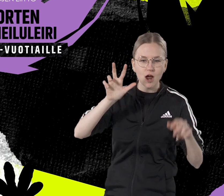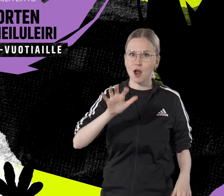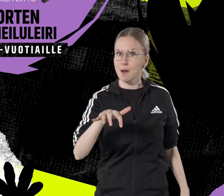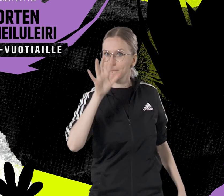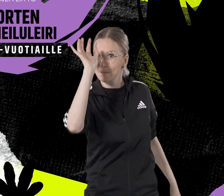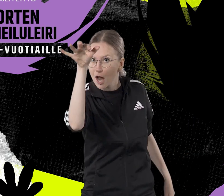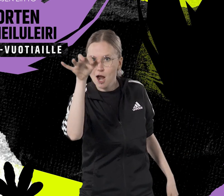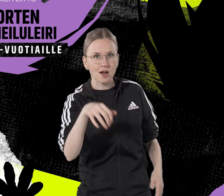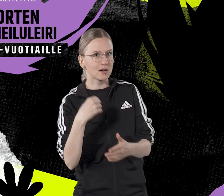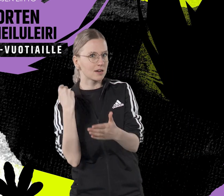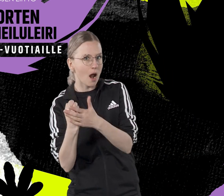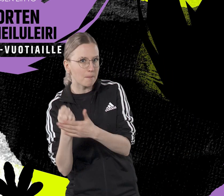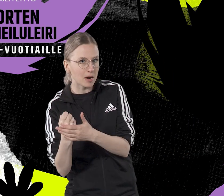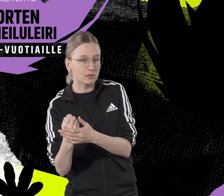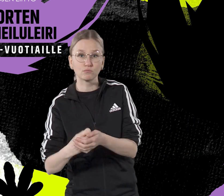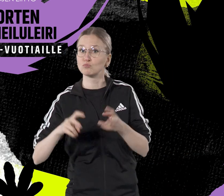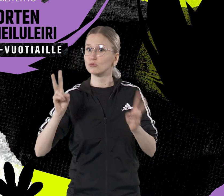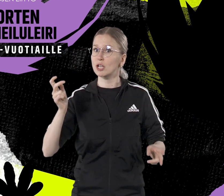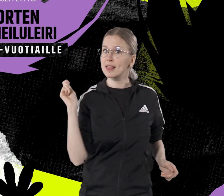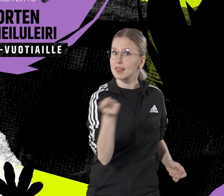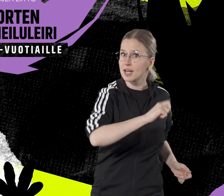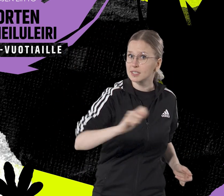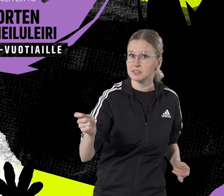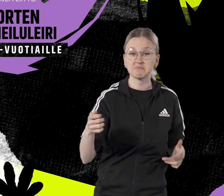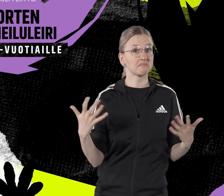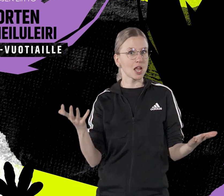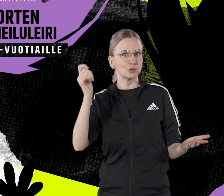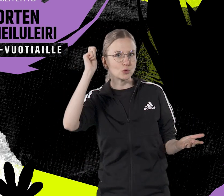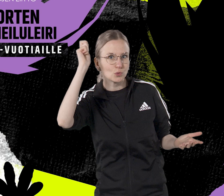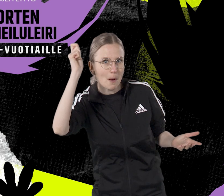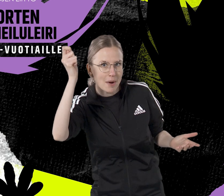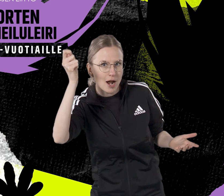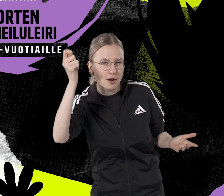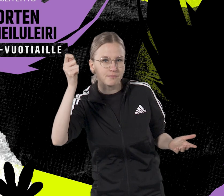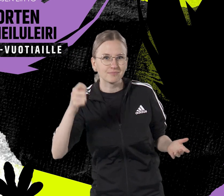koripalloa ja jalkapalloa sekä mailalajeja kuten tennistä ja sulkapalloa.